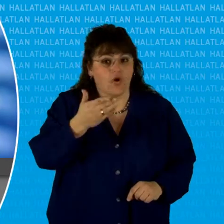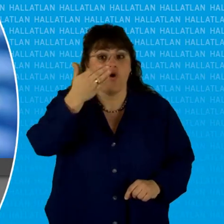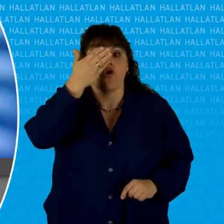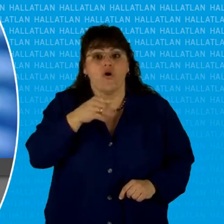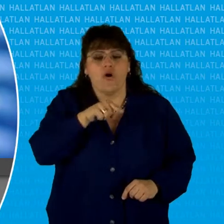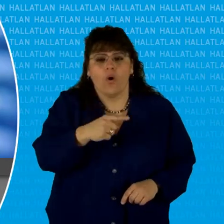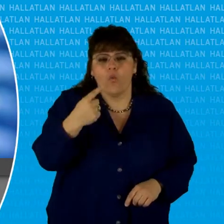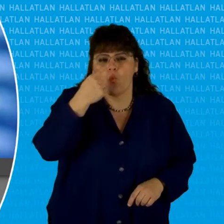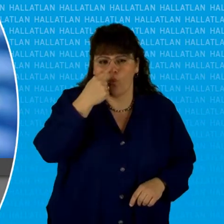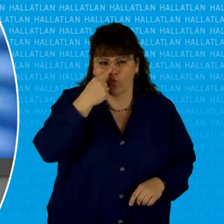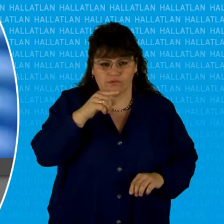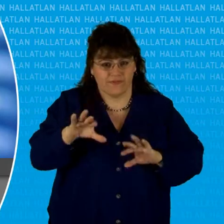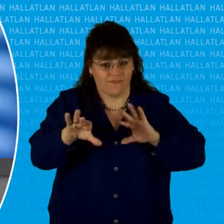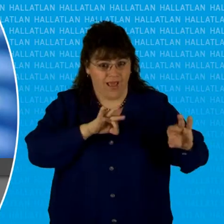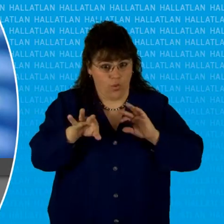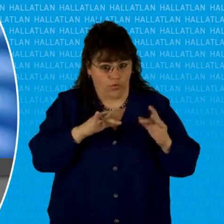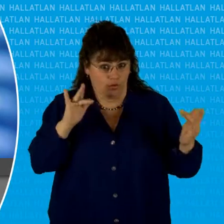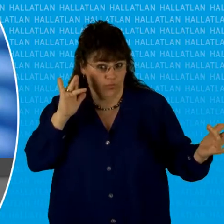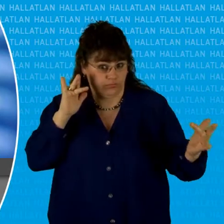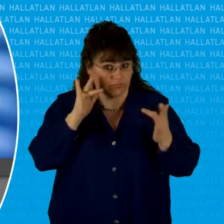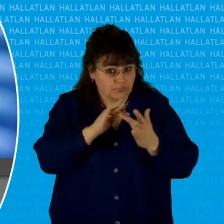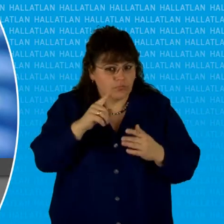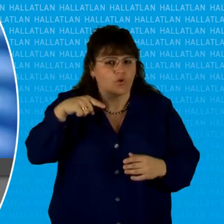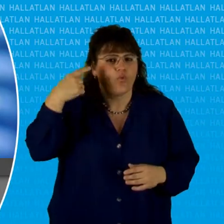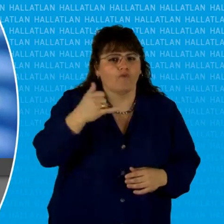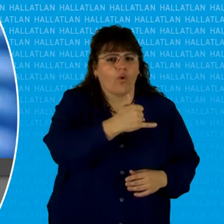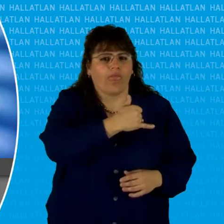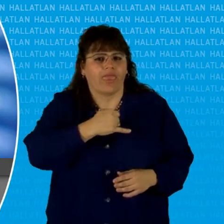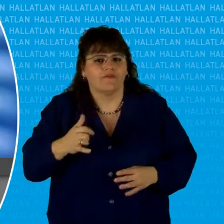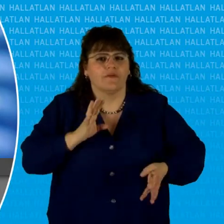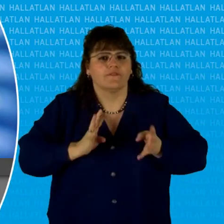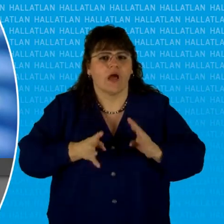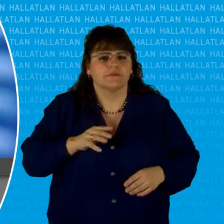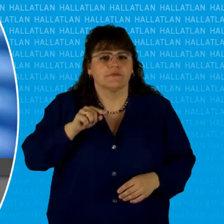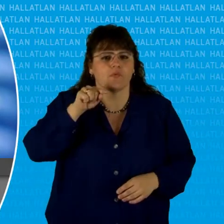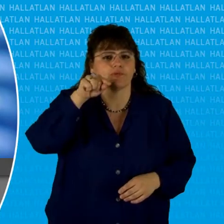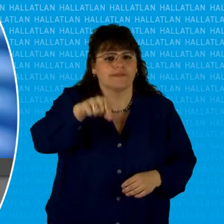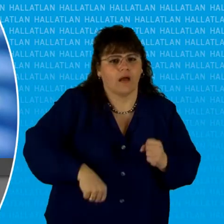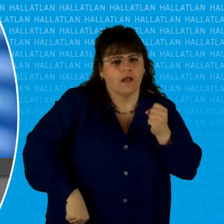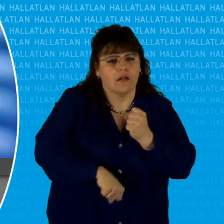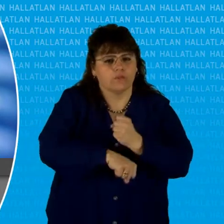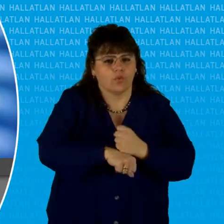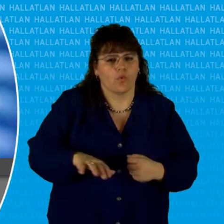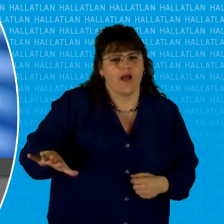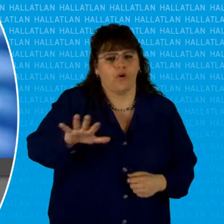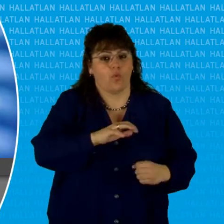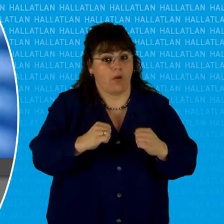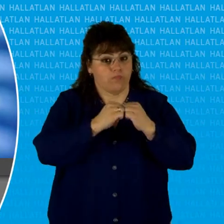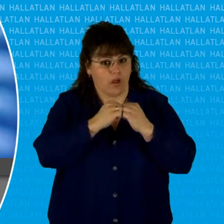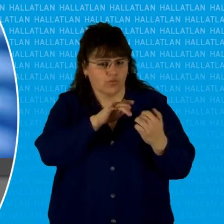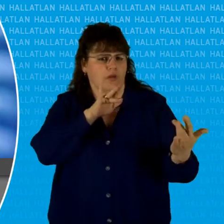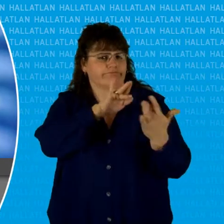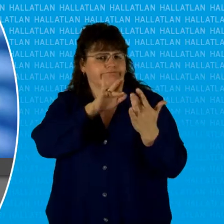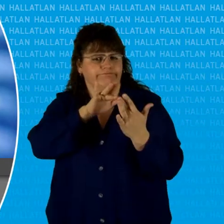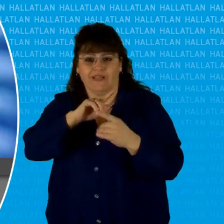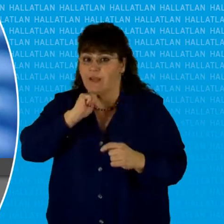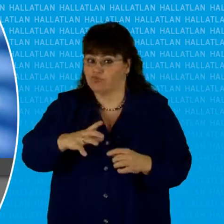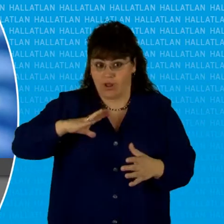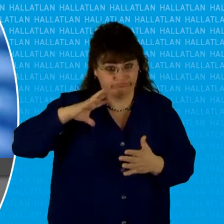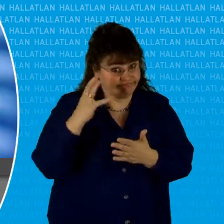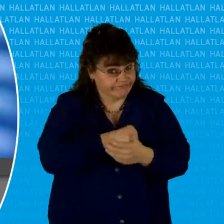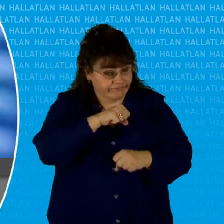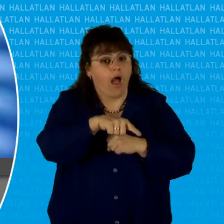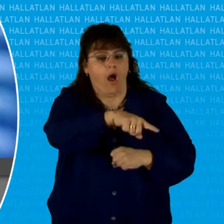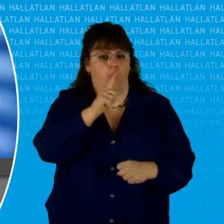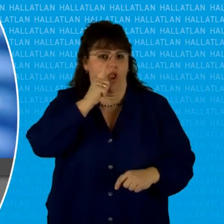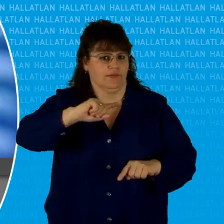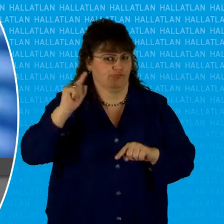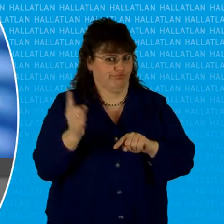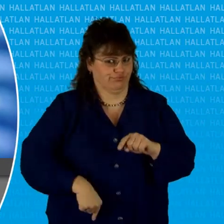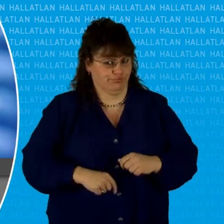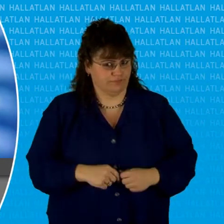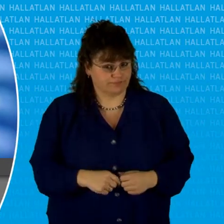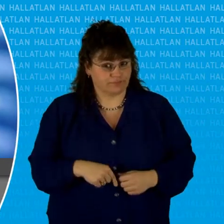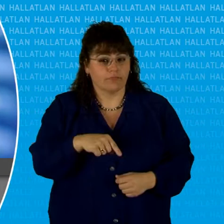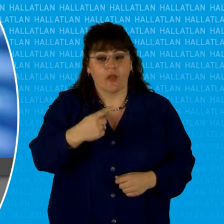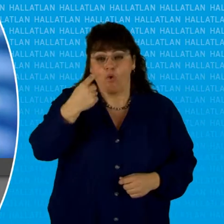amennyiben az orosz válogatottal nem sikerül kijutnia a jövő évi, franciaországi labdarúgó Európa-bajnokságra.